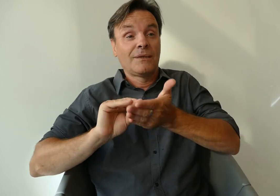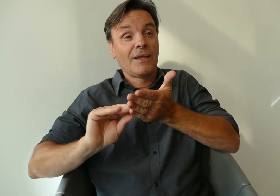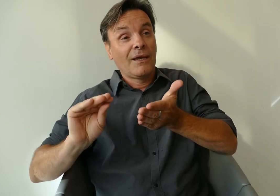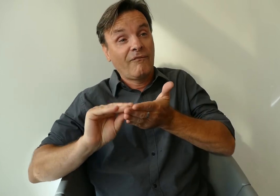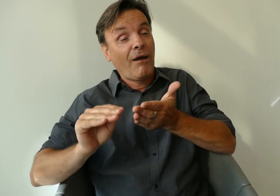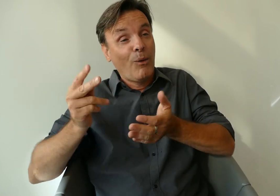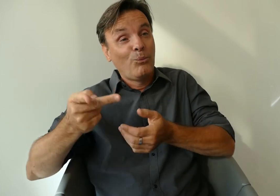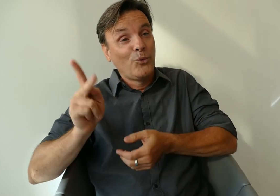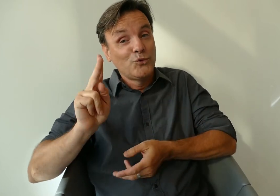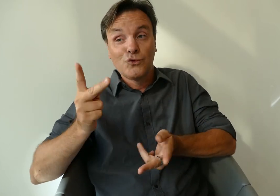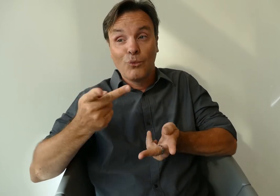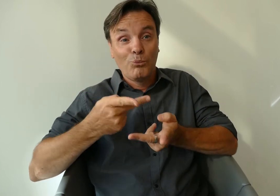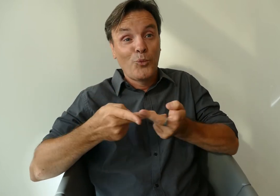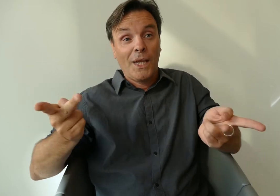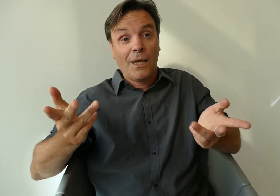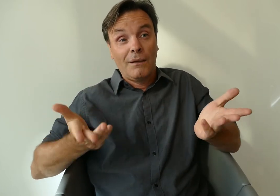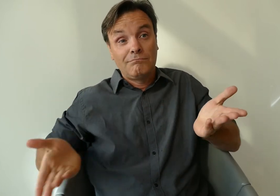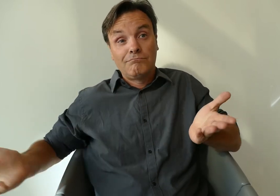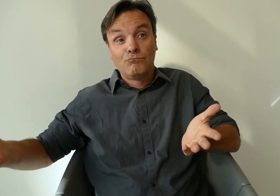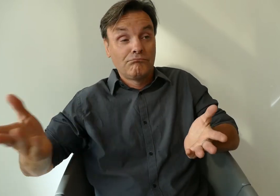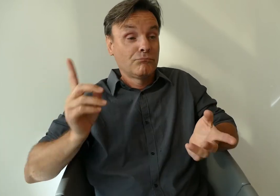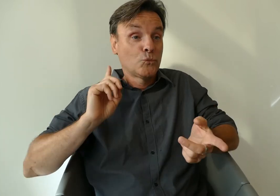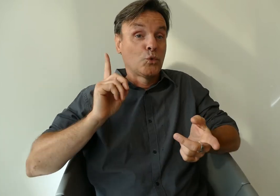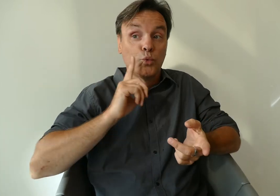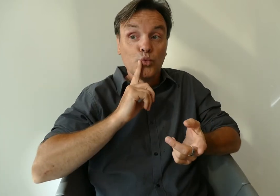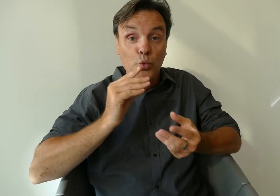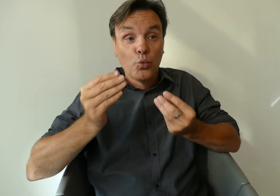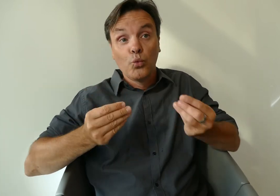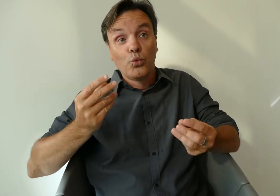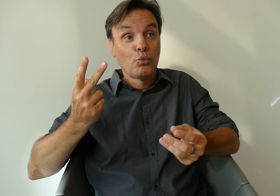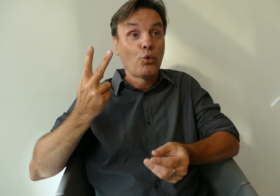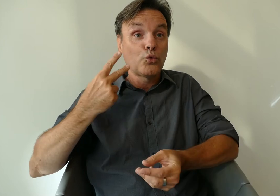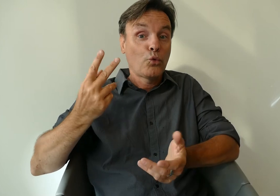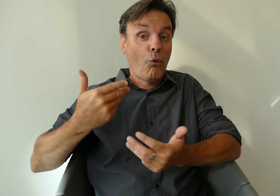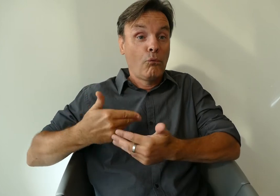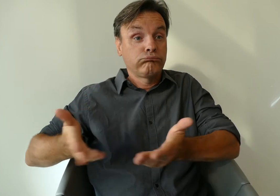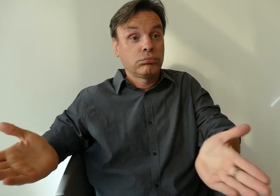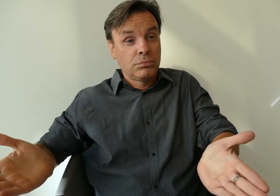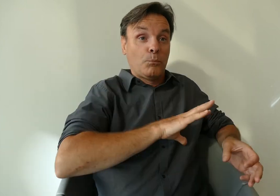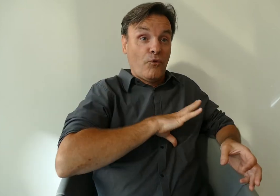L'écrivain s’adresse à tout le monde, Sourd ou Entendant, peu importe.